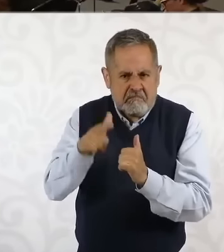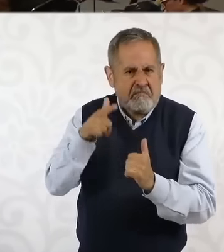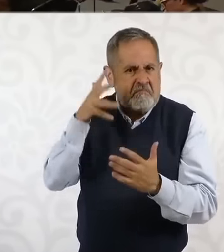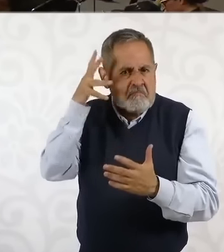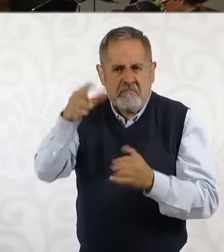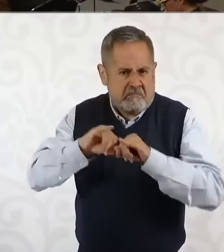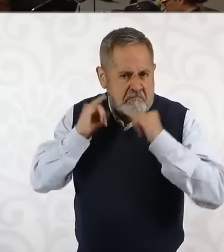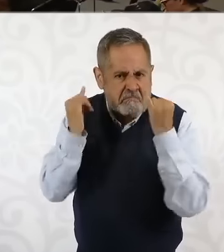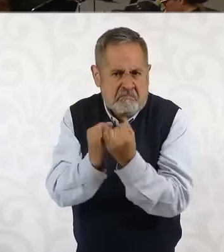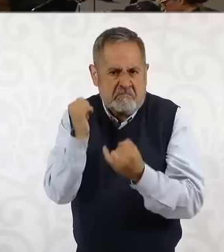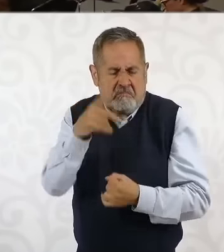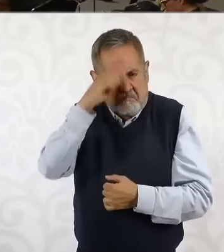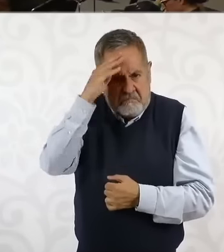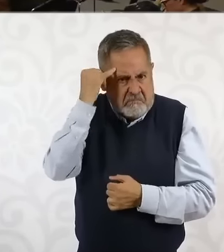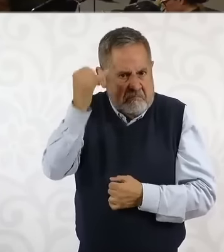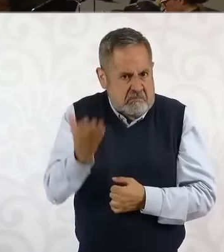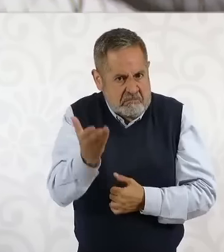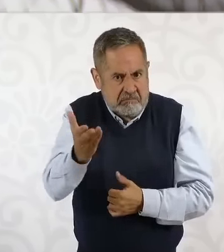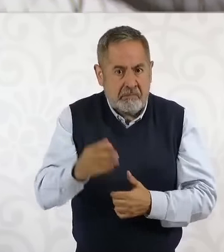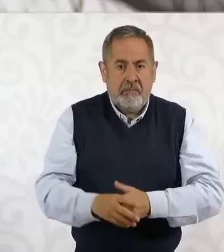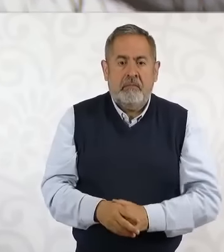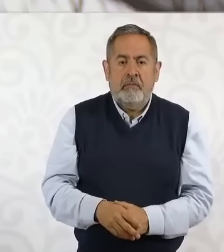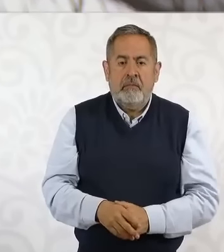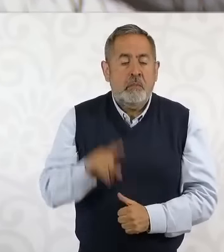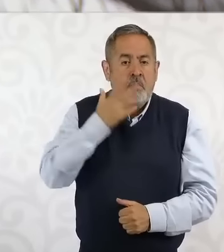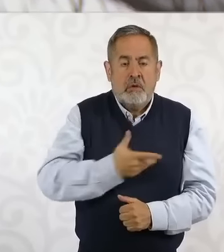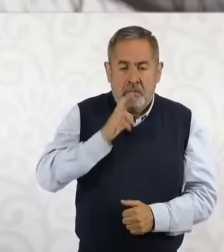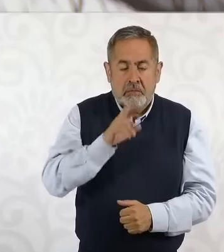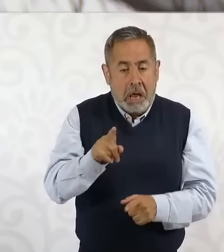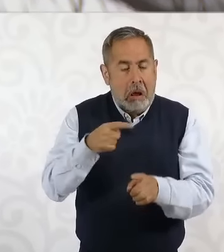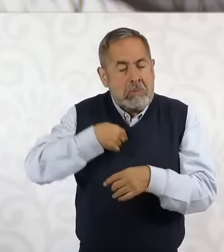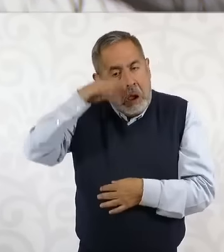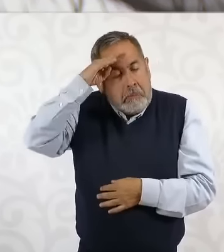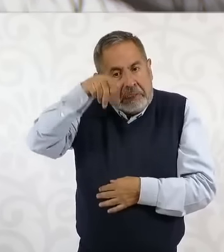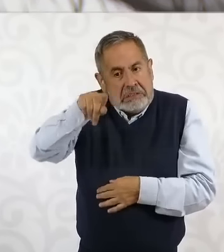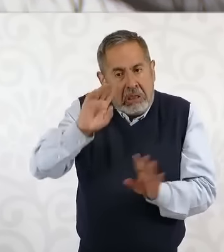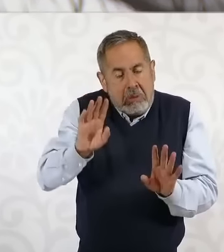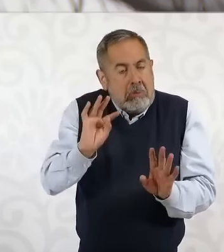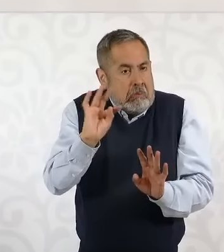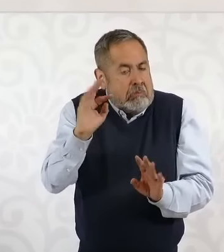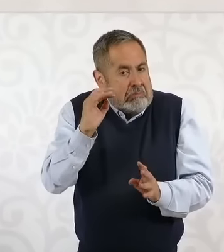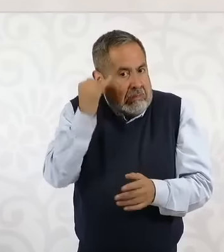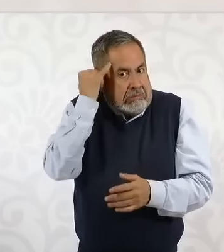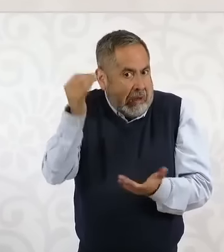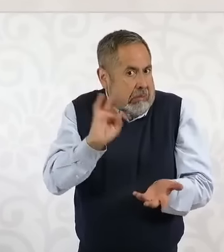problemáticas. Pues podría ser, no lo había pensado, pero es una opción. En contraste,